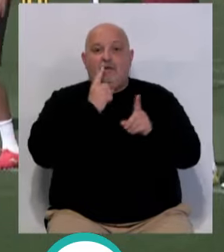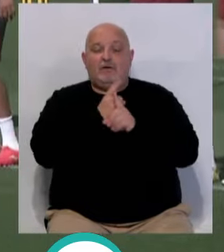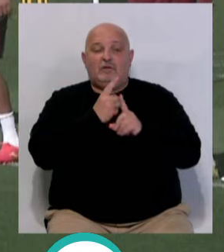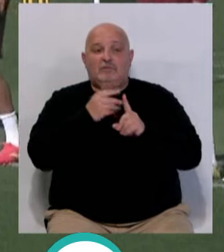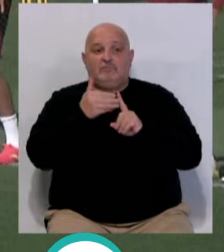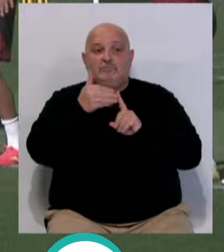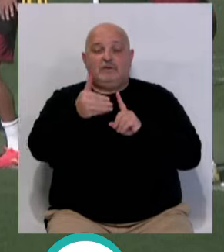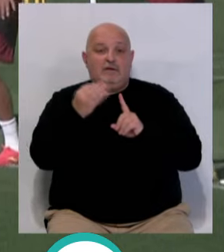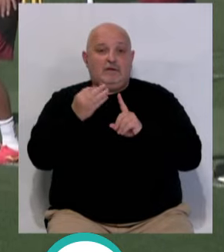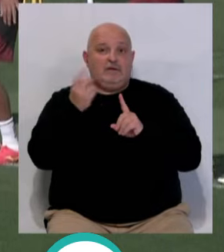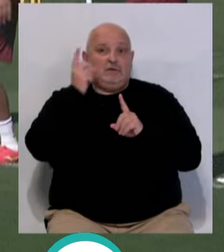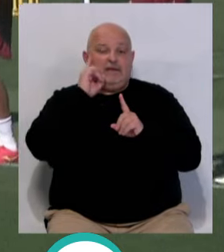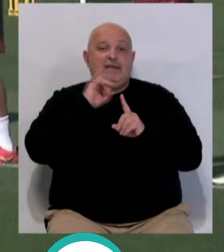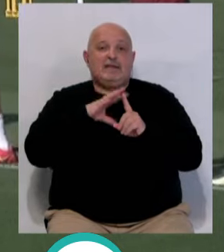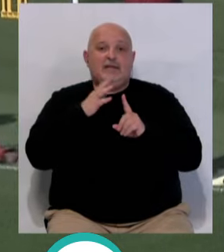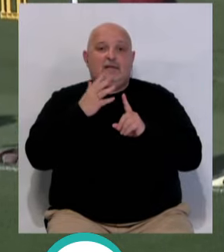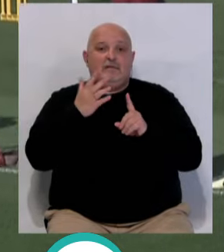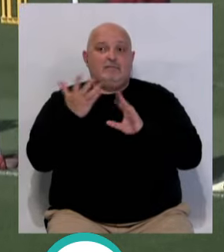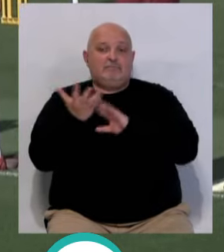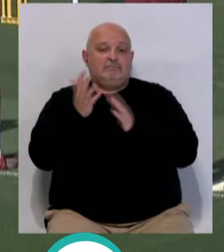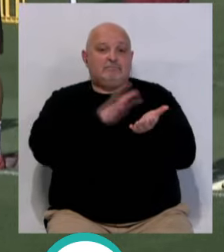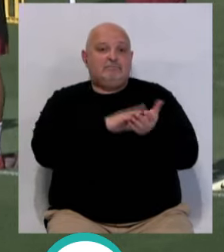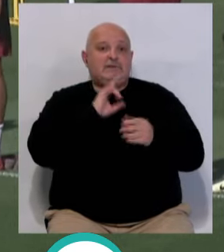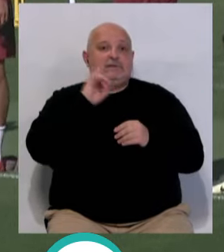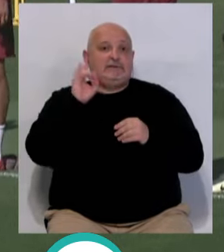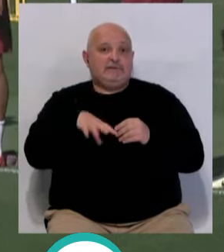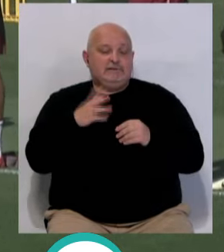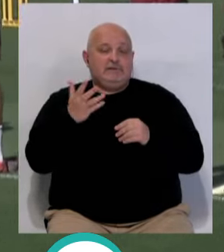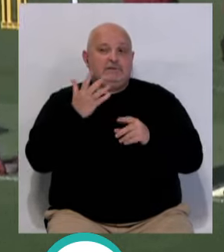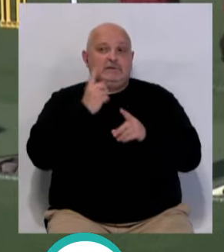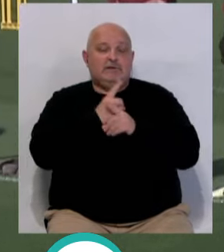en donde no sé quién va te va jugar de lateral Pero últimamente si te juega llorente que te lo